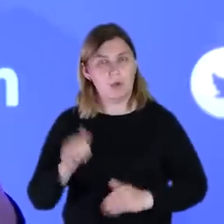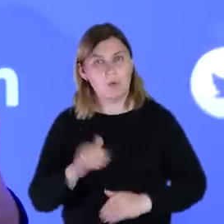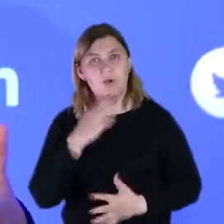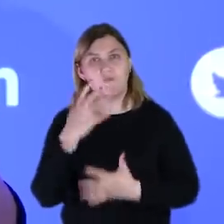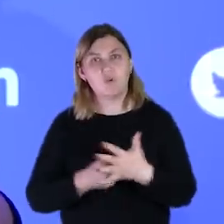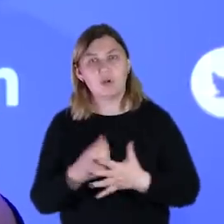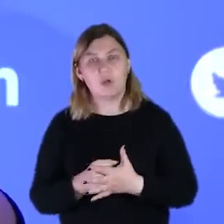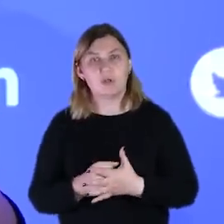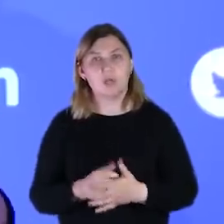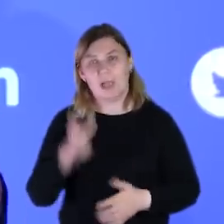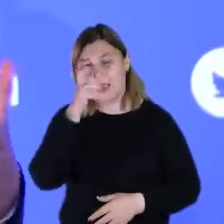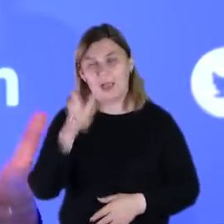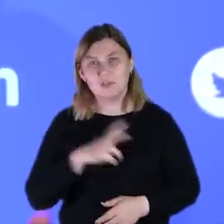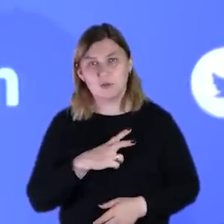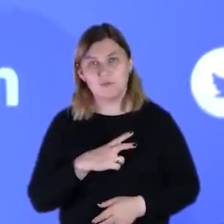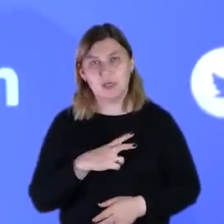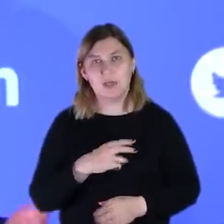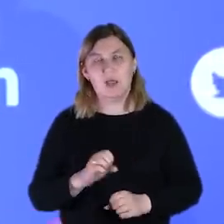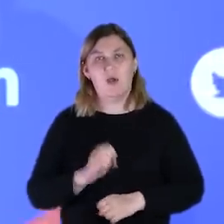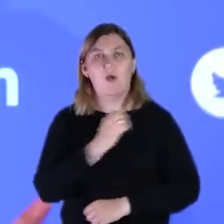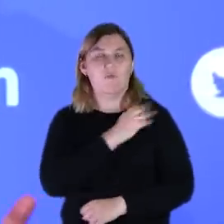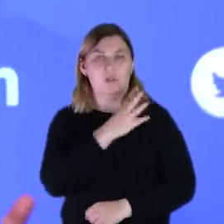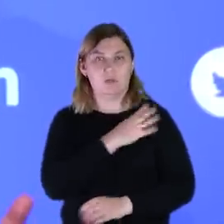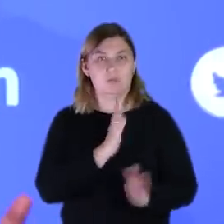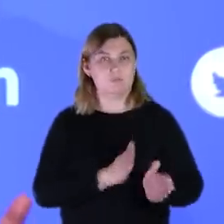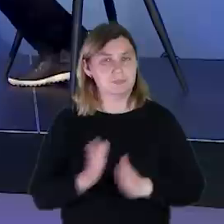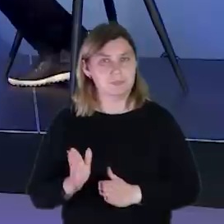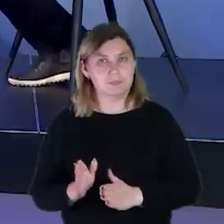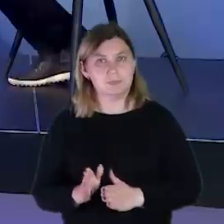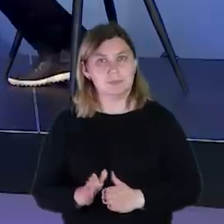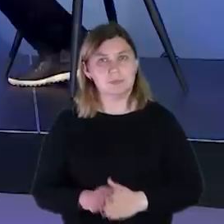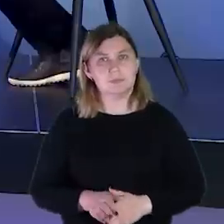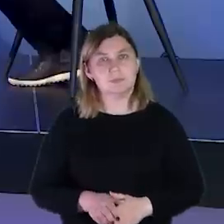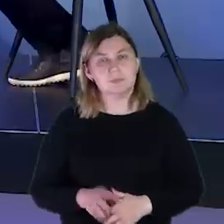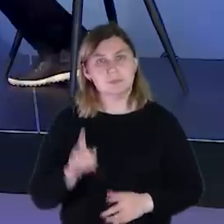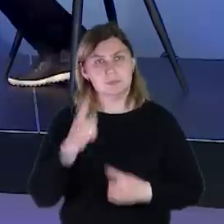wykorzystaniem tego potencjału kadrowego, oficerskiego) ułożone? Z logicznego punktu